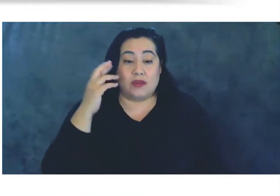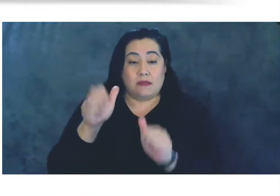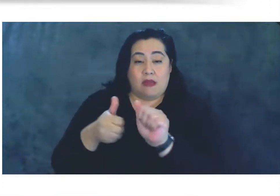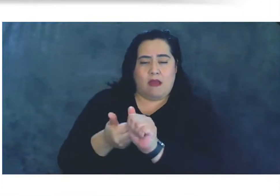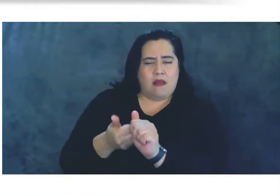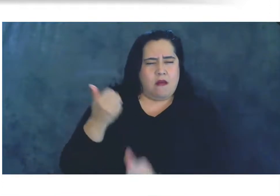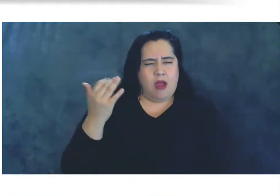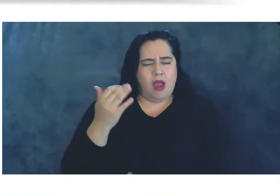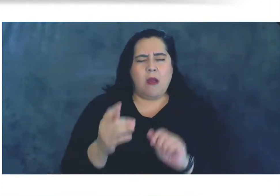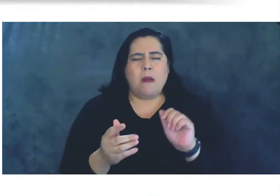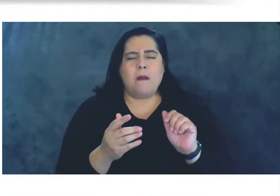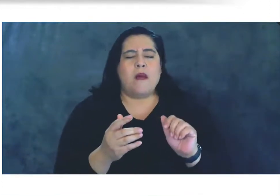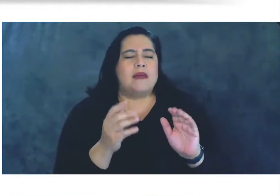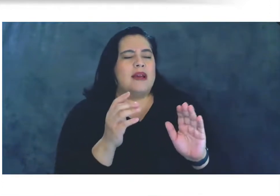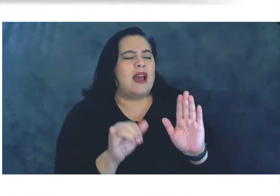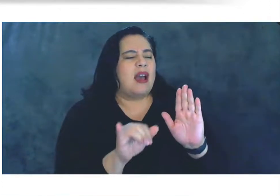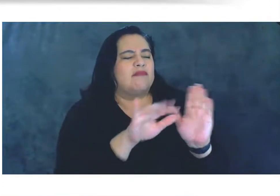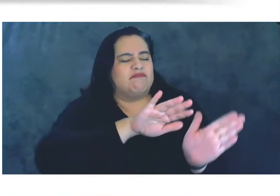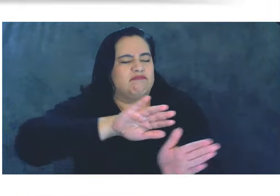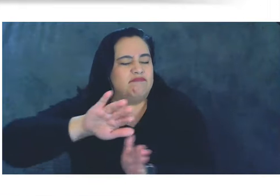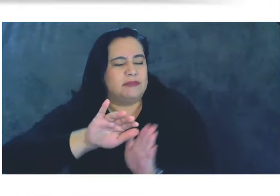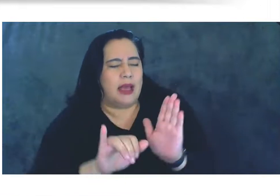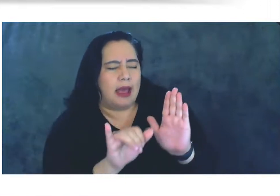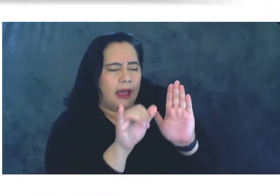Identificar y cultivar lo que estamos haciendo bien.